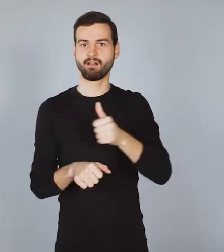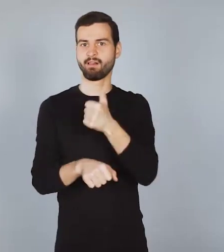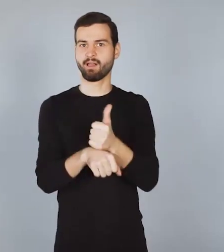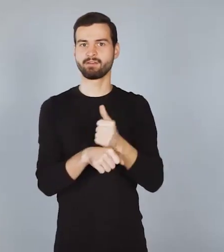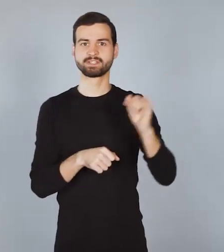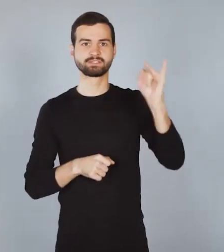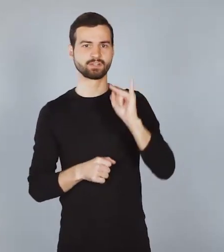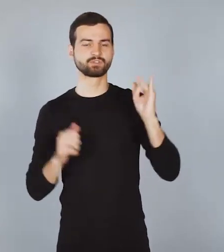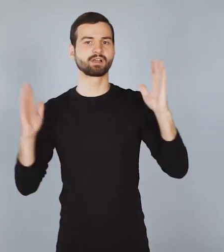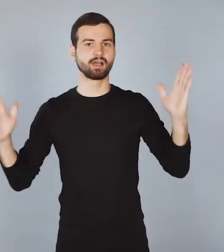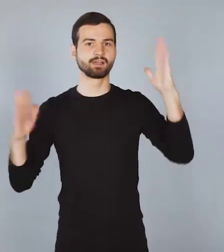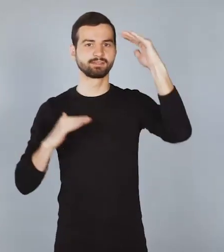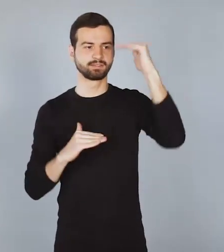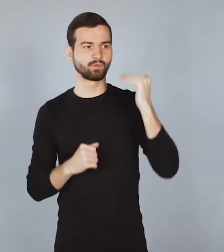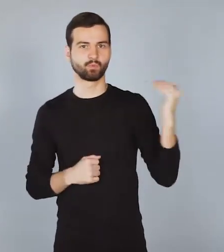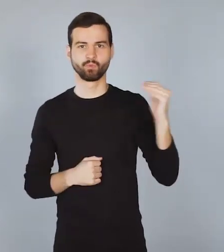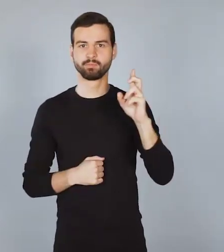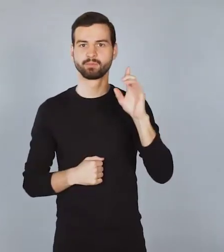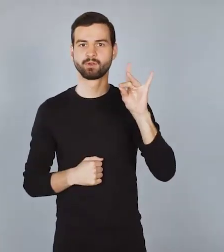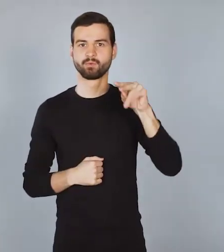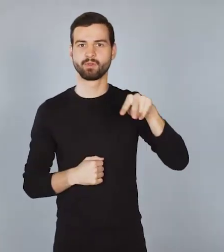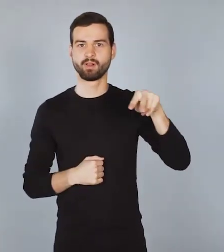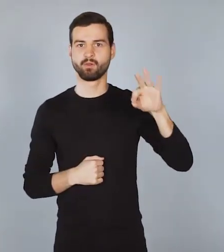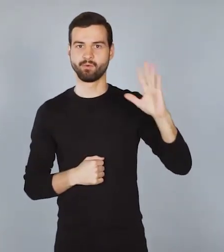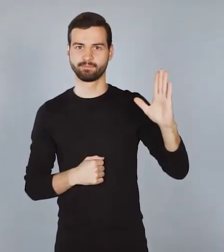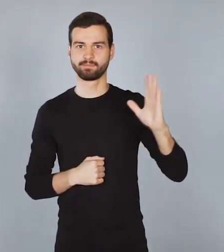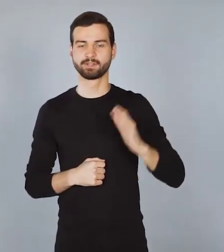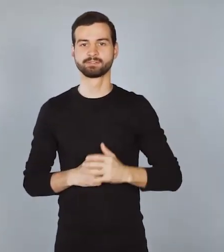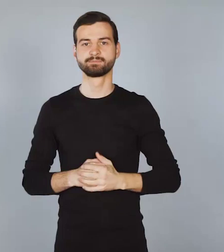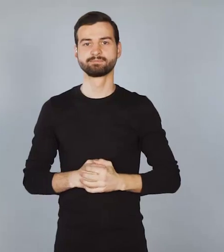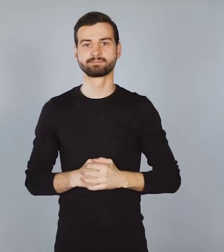главных исторических картин К. Брюллова.